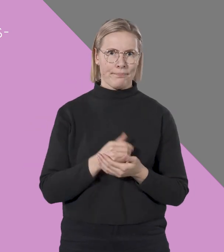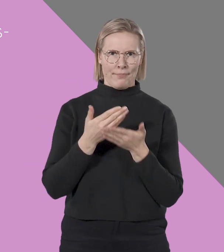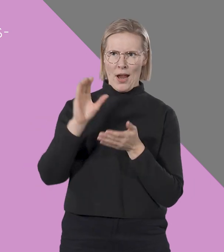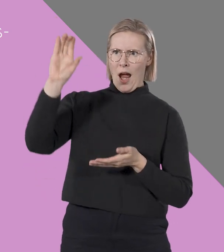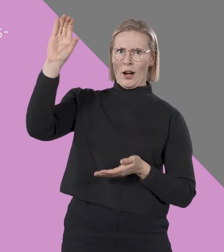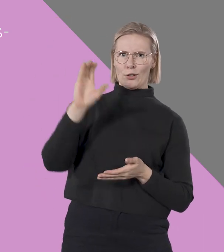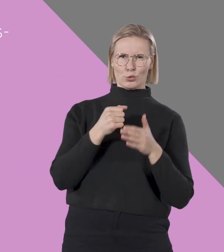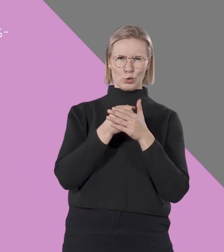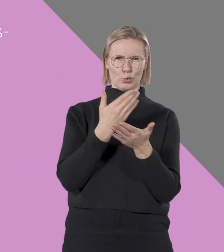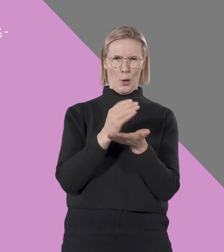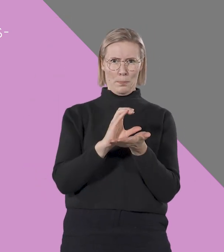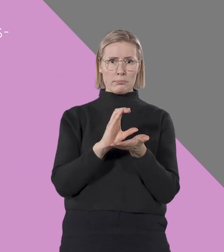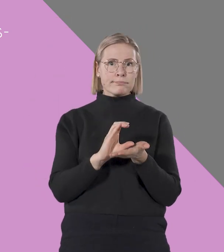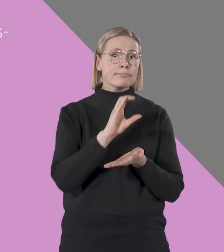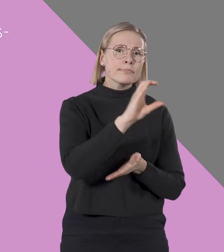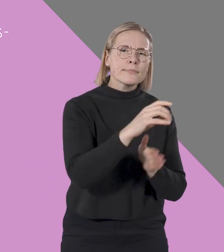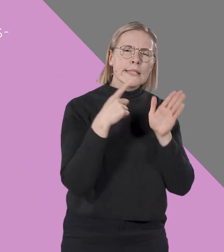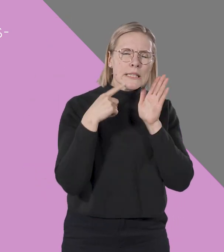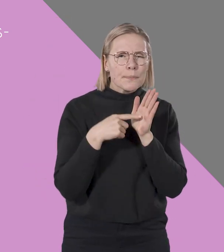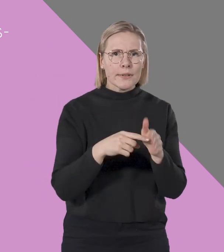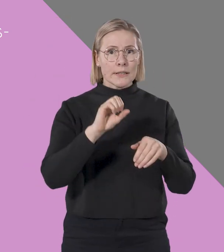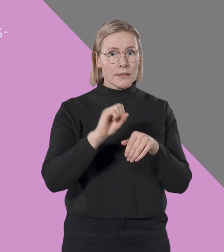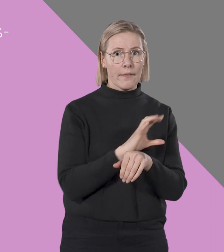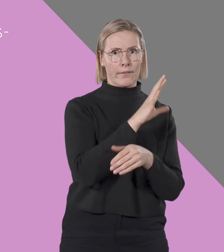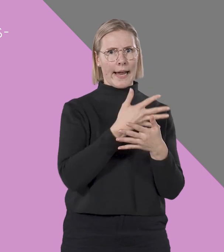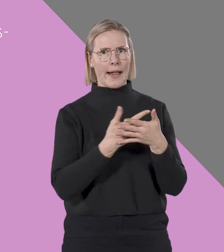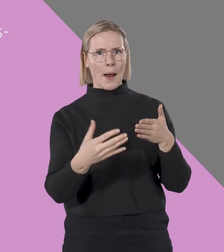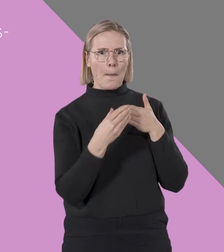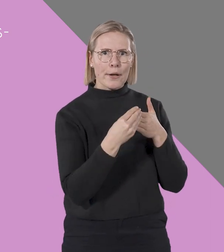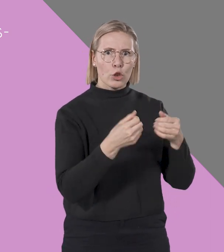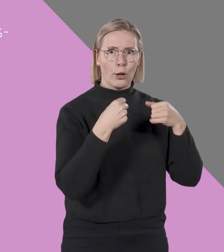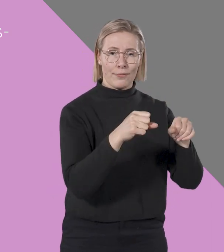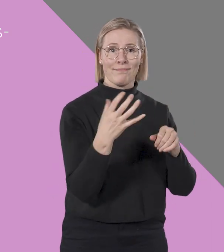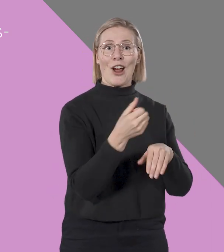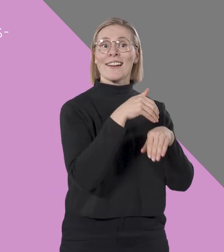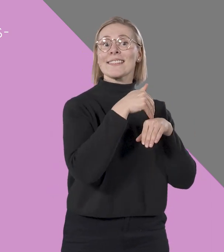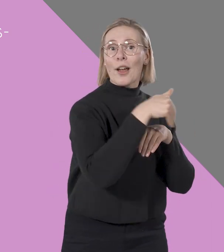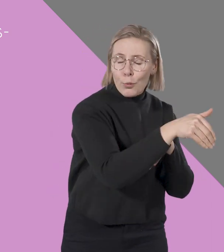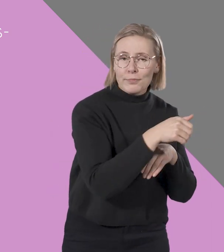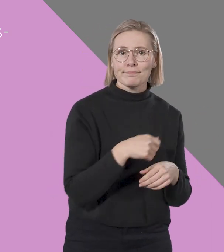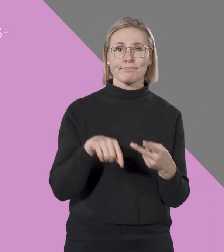Tukisummalla rahoitetaan muun muassa FST:n kielimentoritoiminnan jatkumista, -